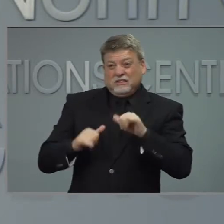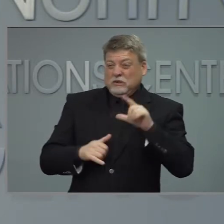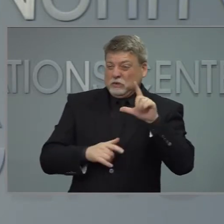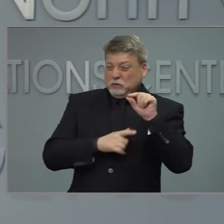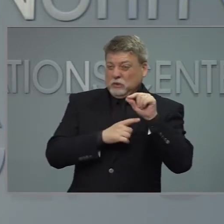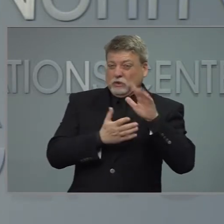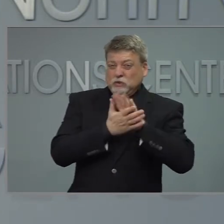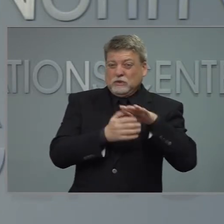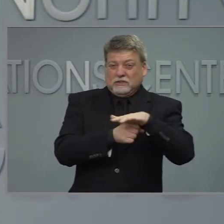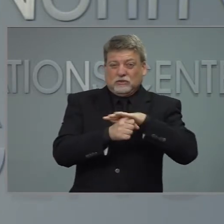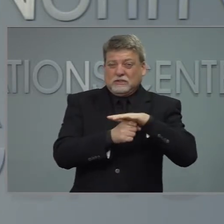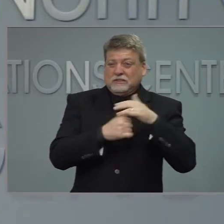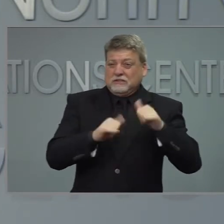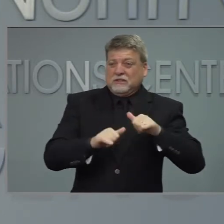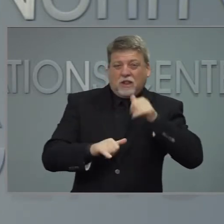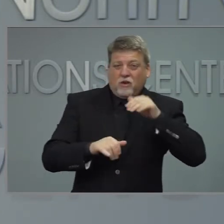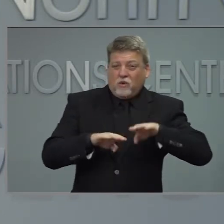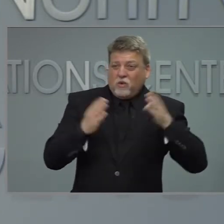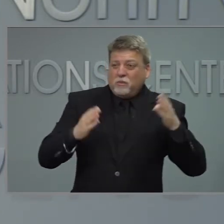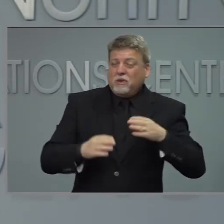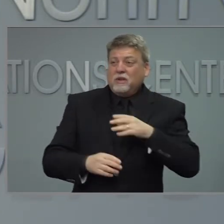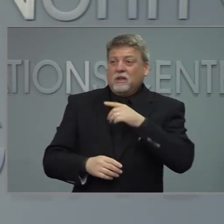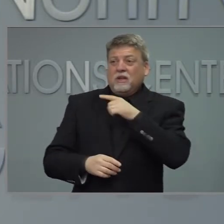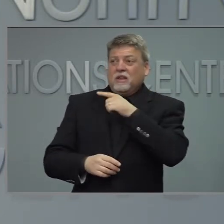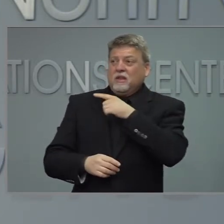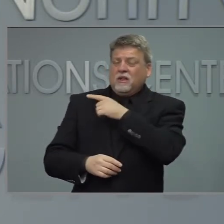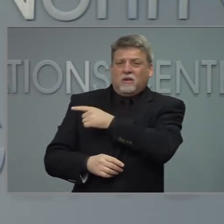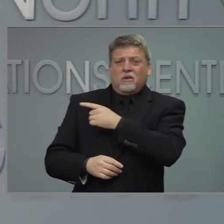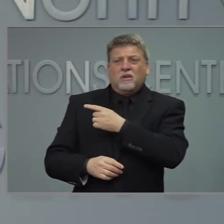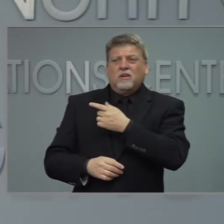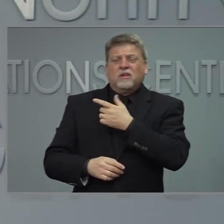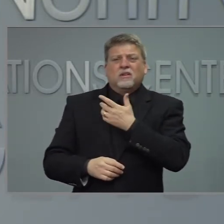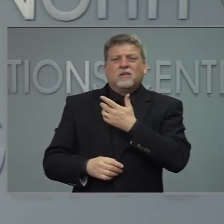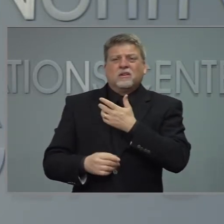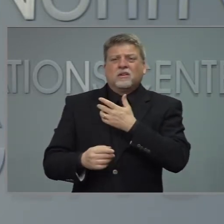abiertas, pero todavía hay veinte distritos que no van a estar.